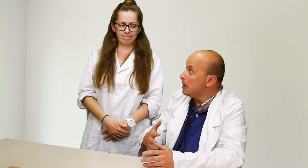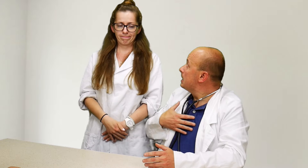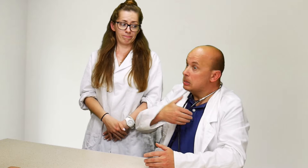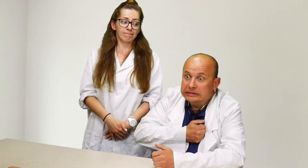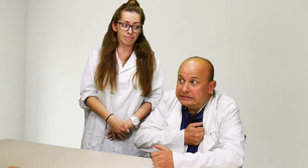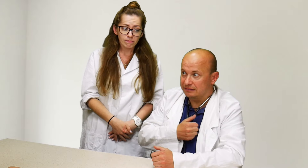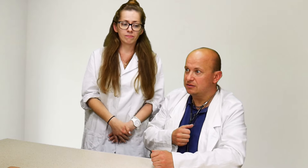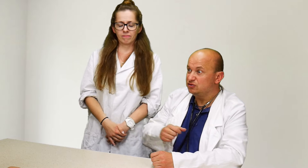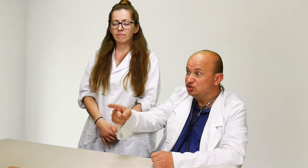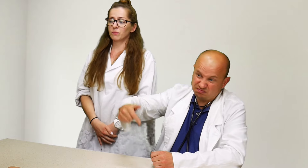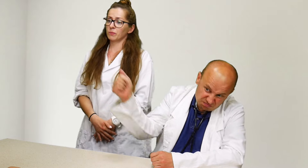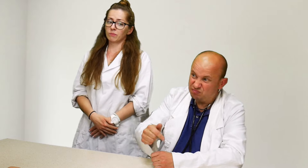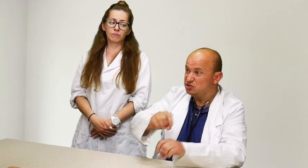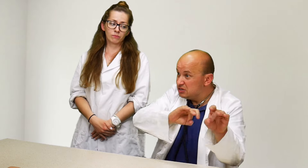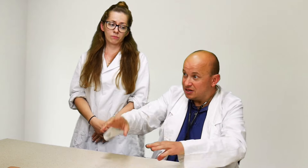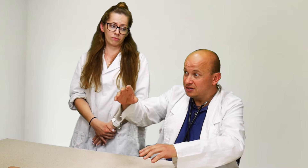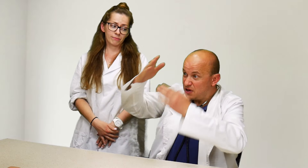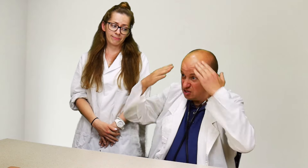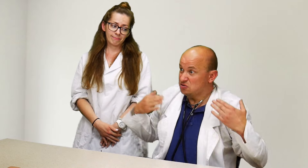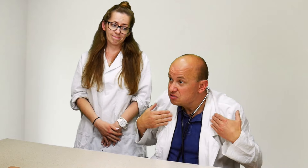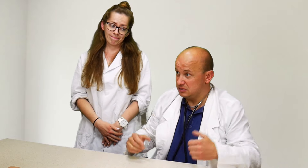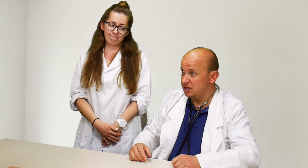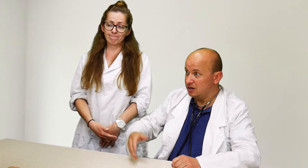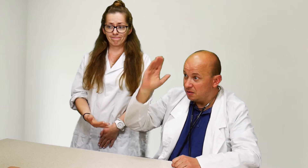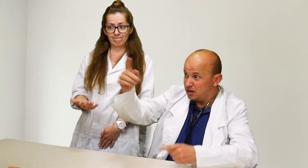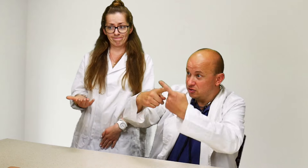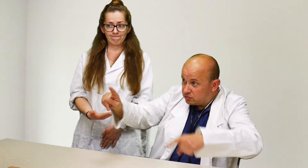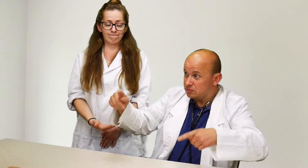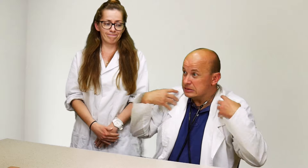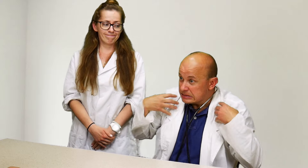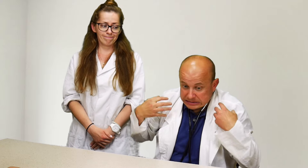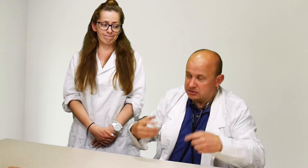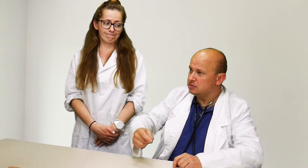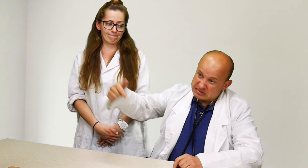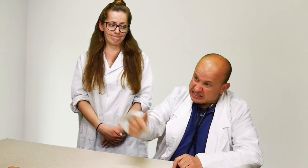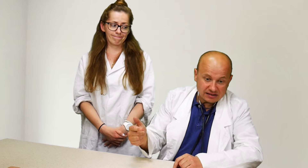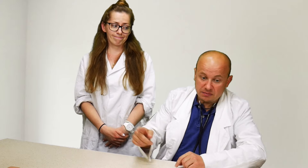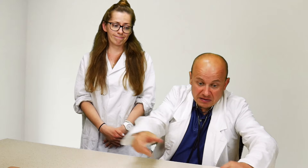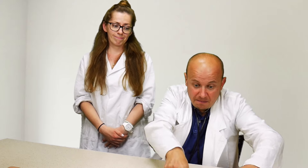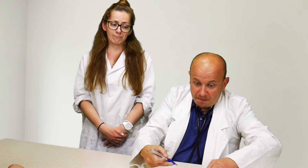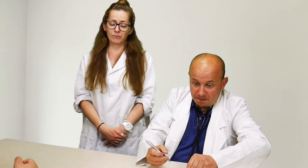Zawał? Musi Pan natychmiast do szpitala! Będzie Pan krótko żył!